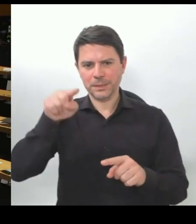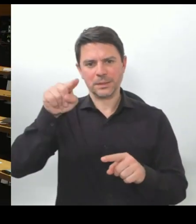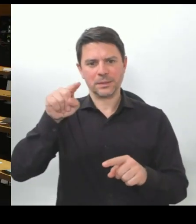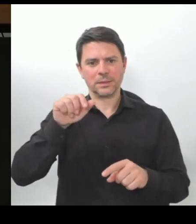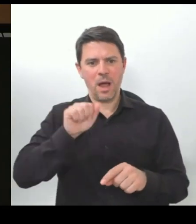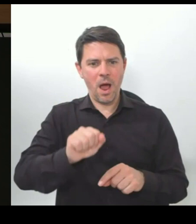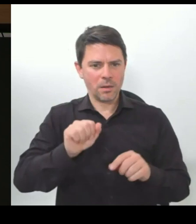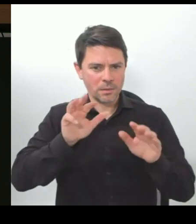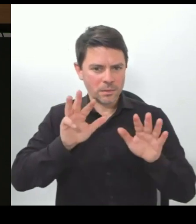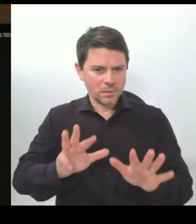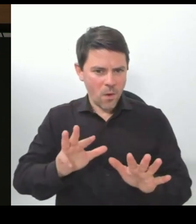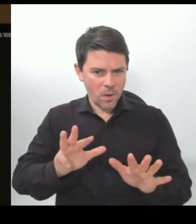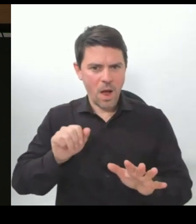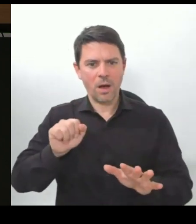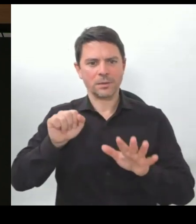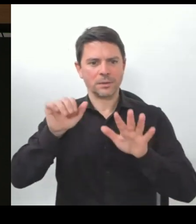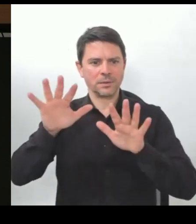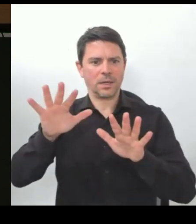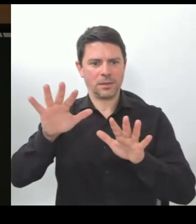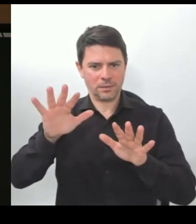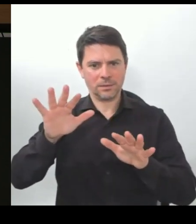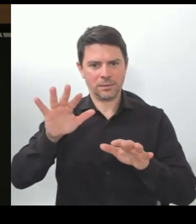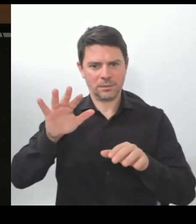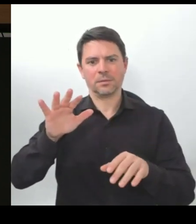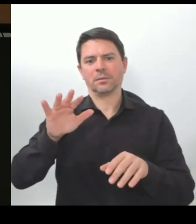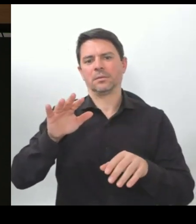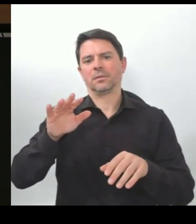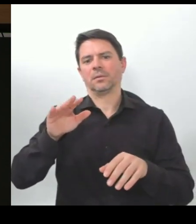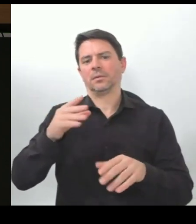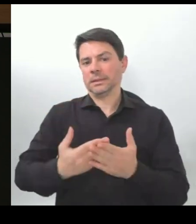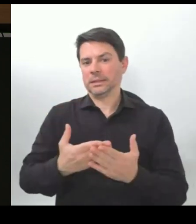Die Entwicklung, die sich ergeben hat